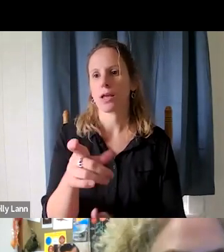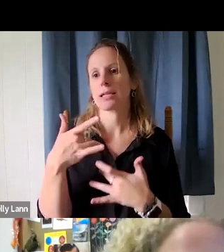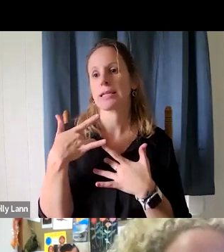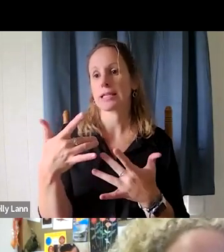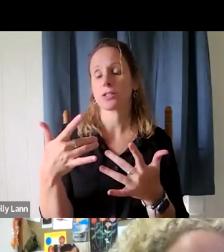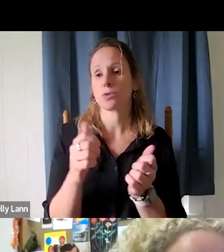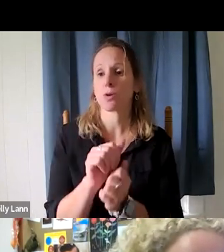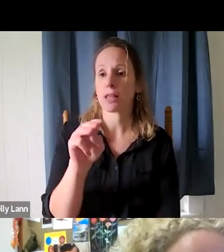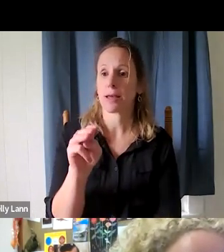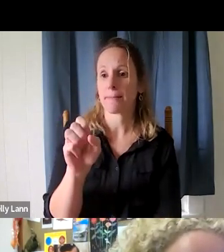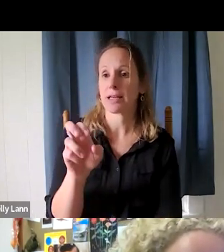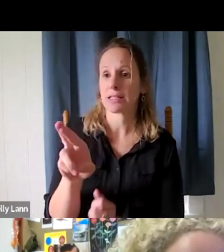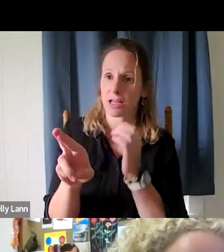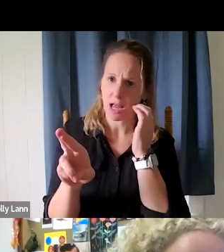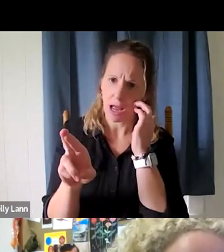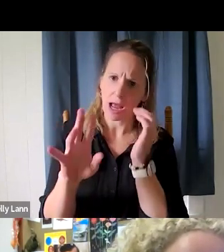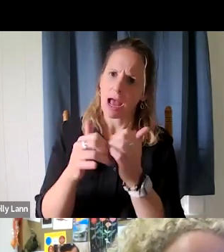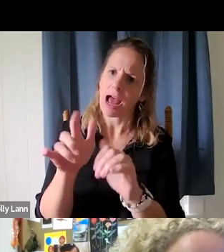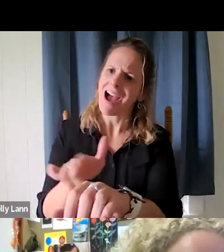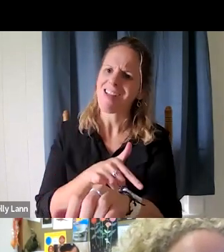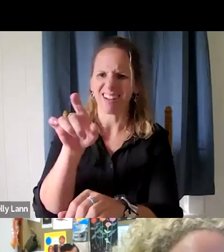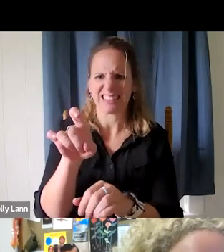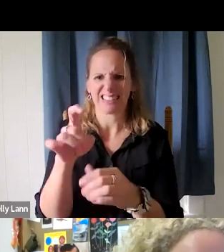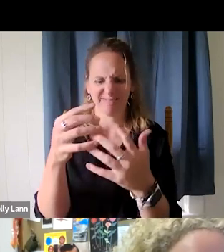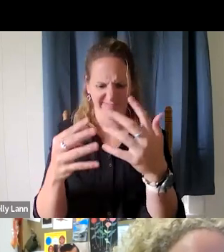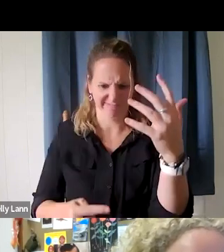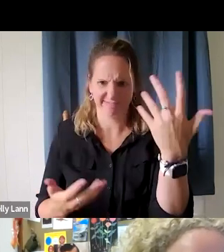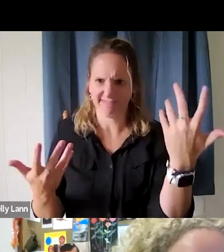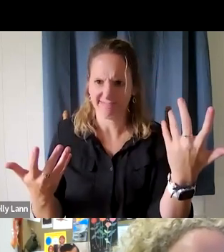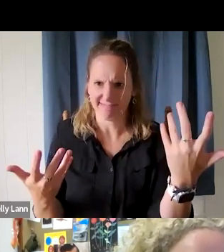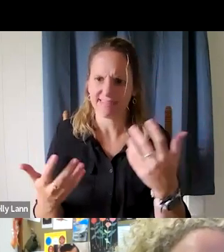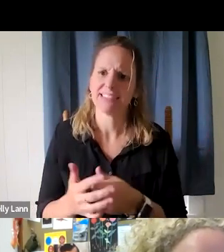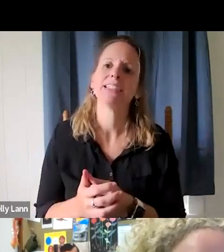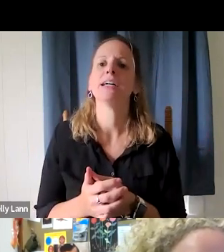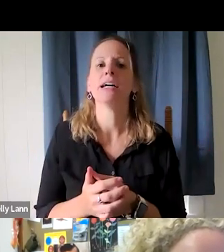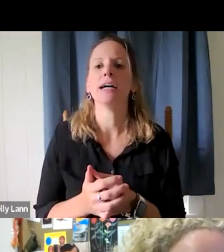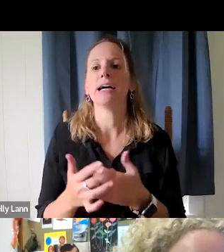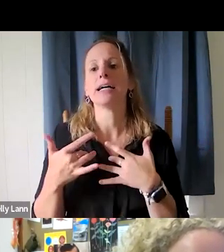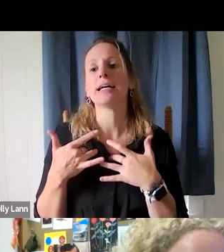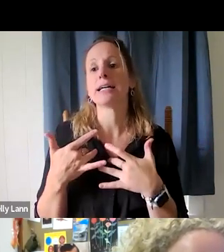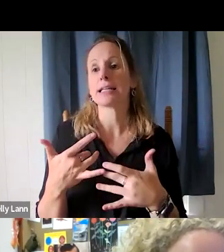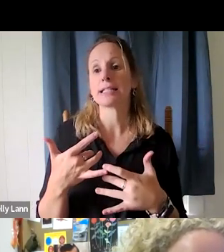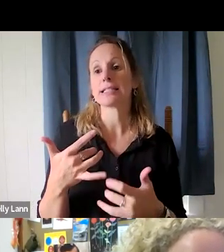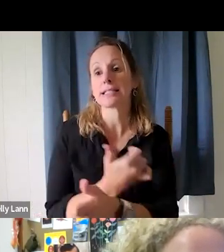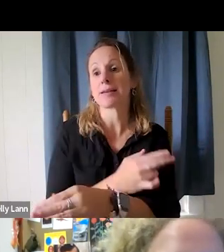con la redacción de los MSR, ¿qué longitud debe tener? Específicamente en la sección del historial de consumo de sustancias, ¿cierto?